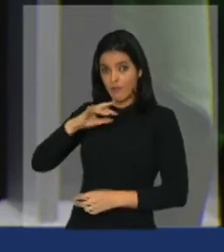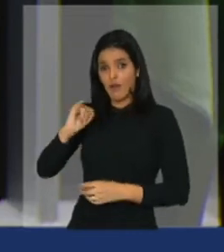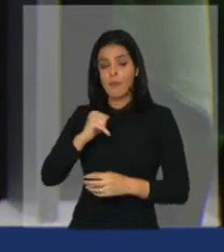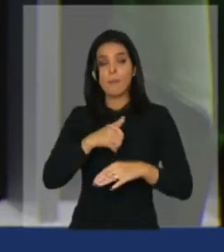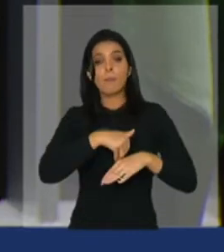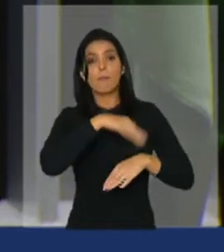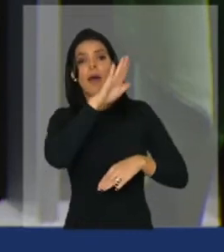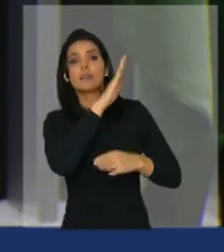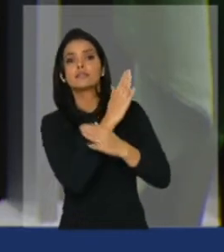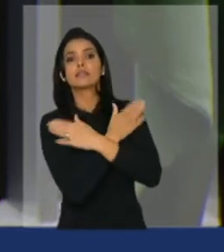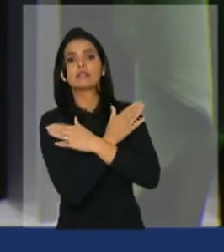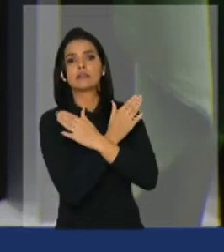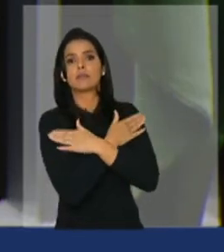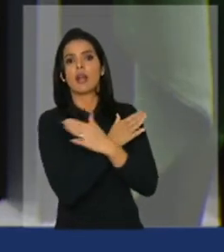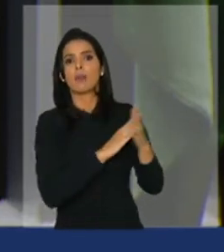VAI TRAZER UM SERVIÇO E NÃO VAI CHEGAR ATÉ ONDE OS